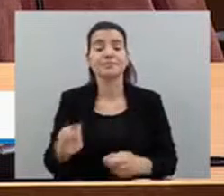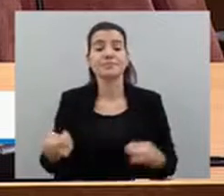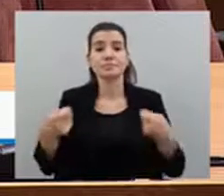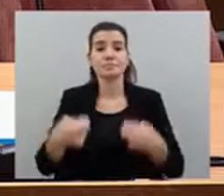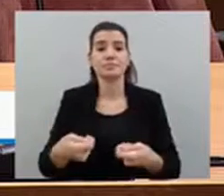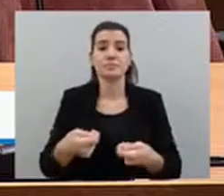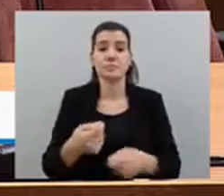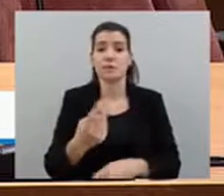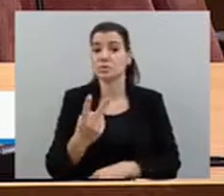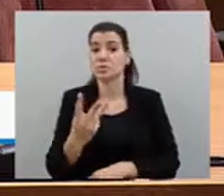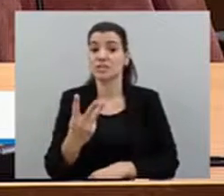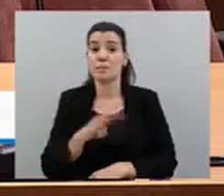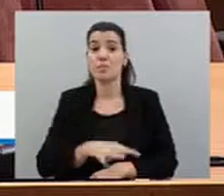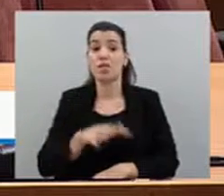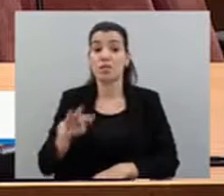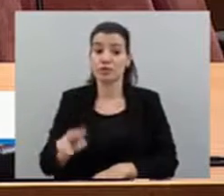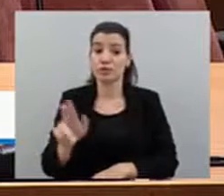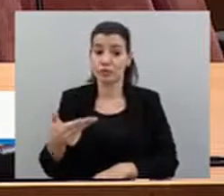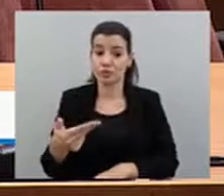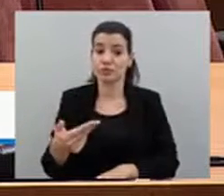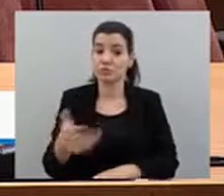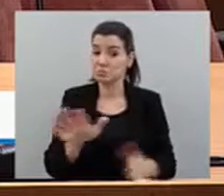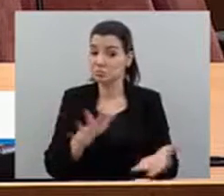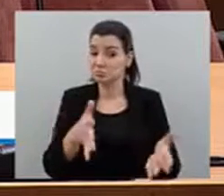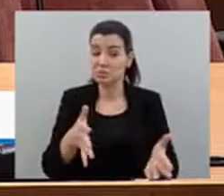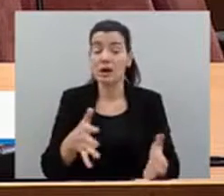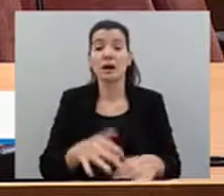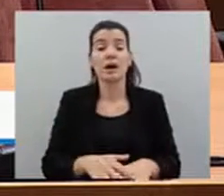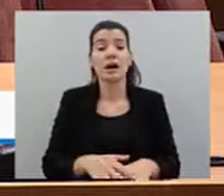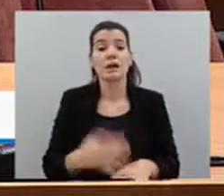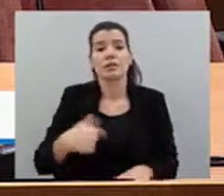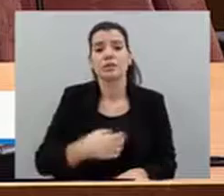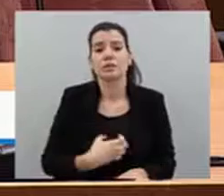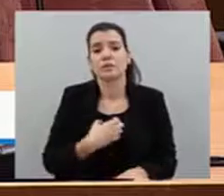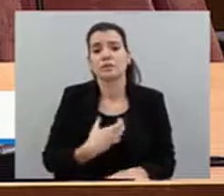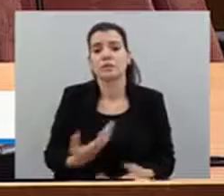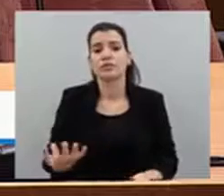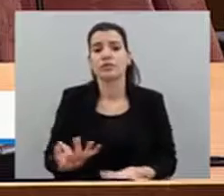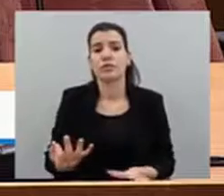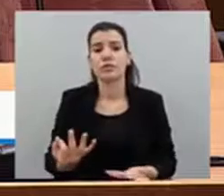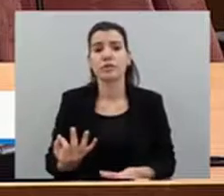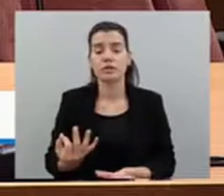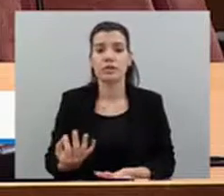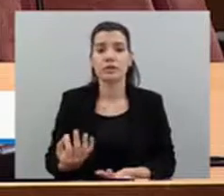euros, não andará longe disso, obviamente